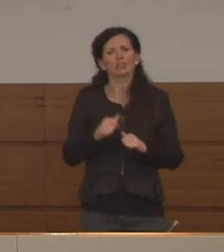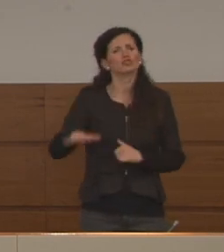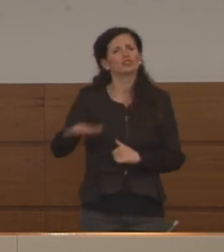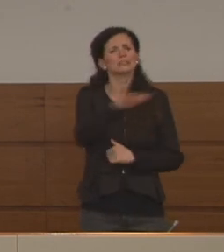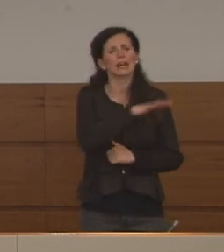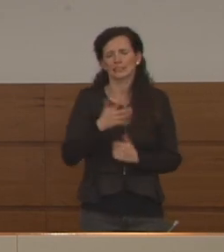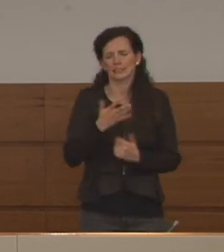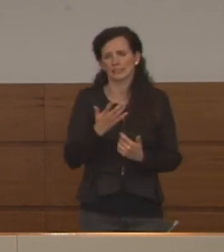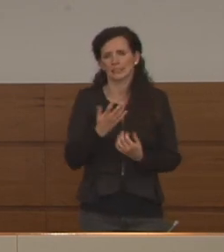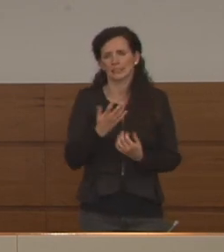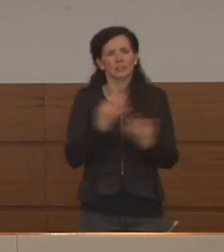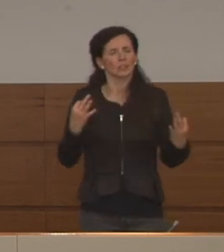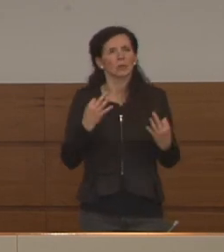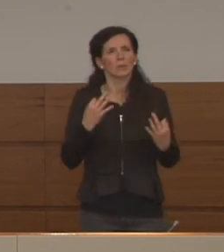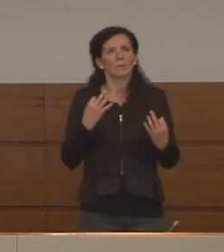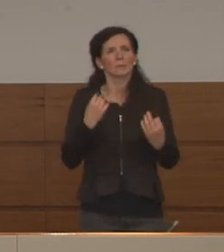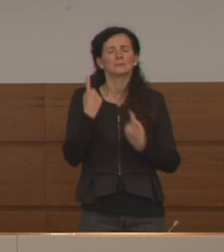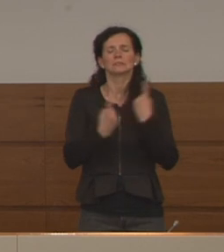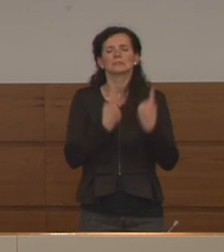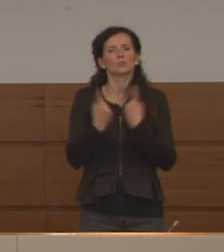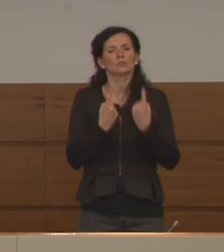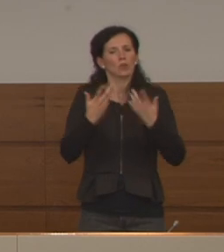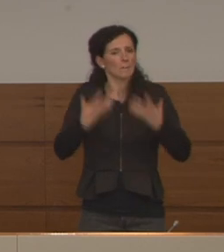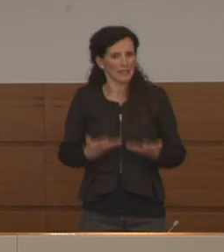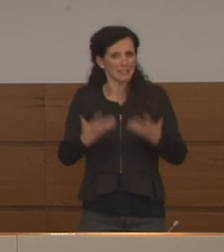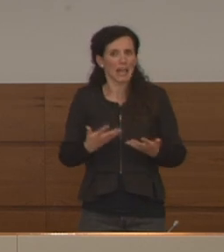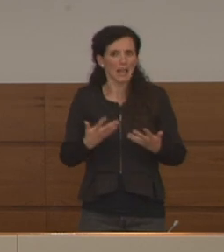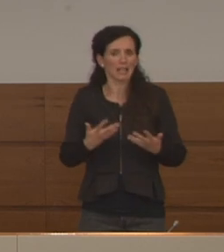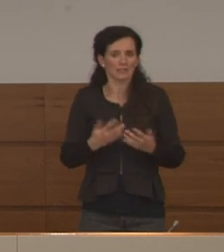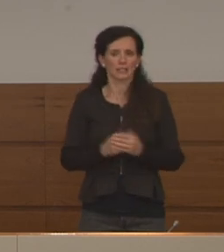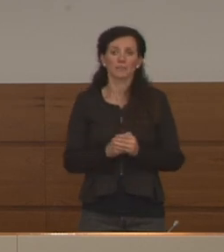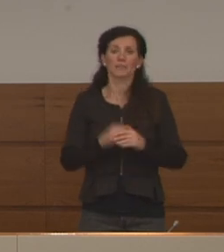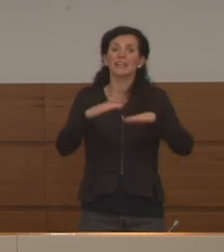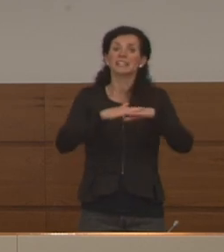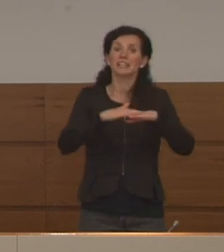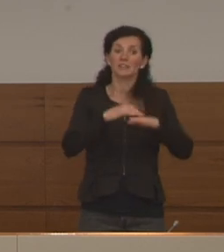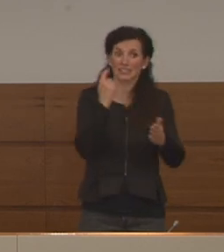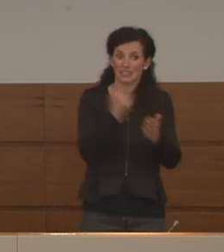al fatto che i servizi essenziali che devono essere mantenuti prevedono una